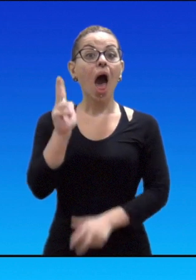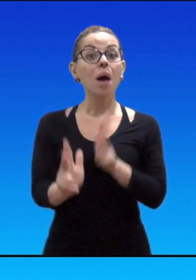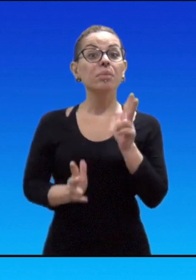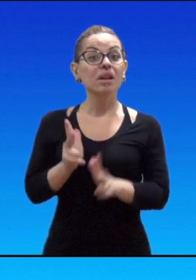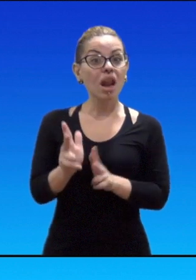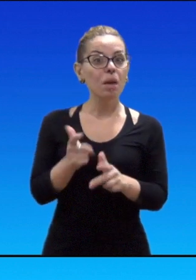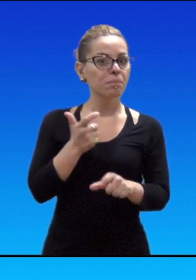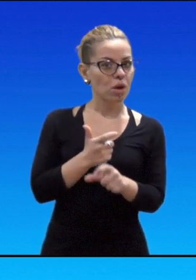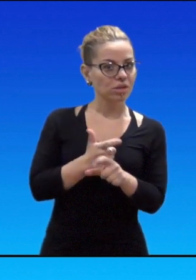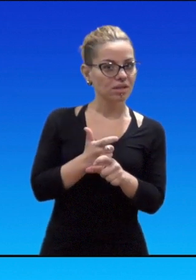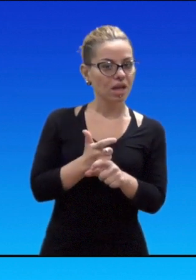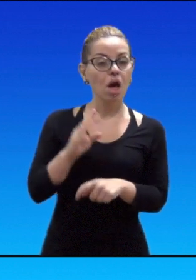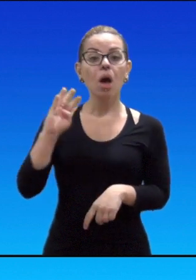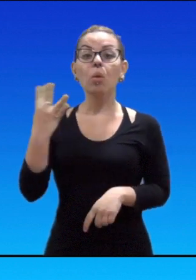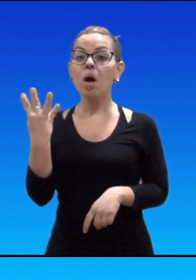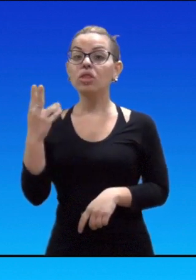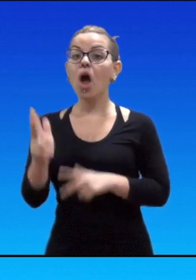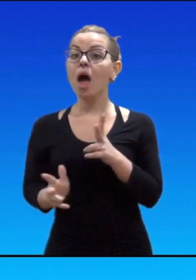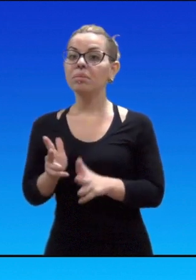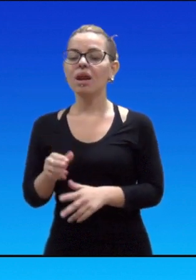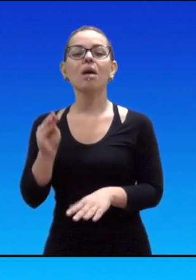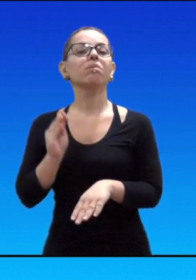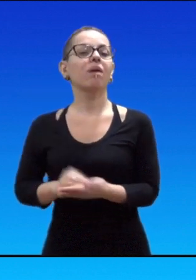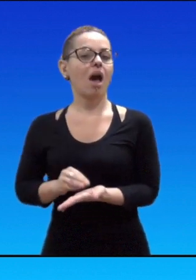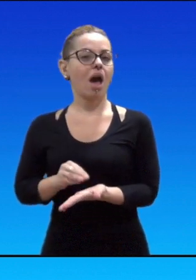3 Aprile Poste, 4 Aprile Banche;